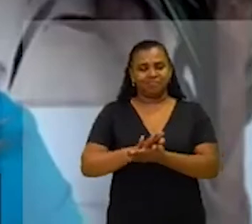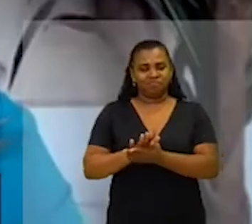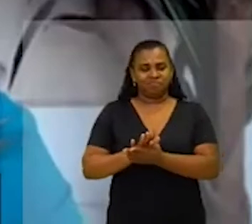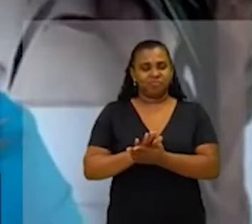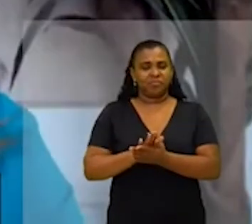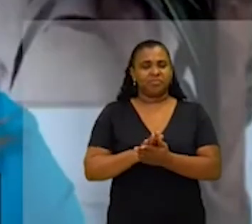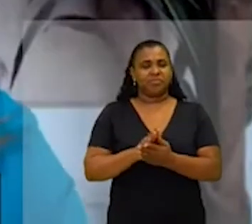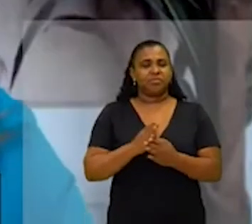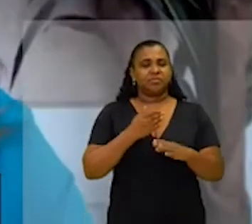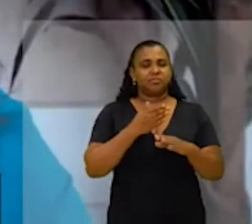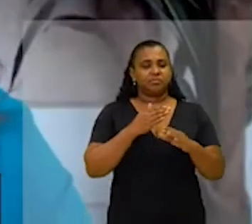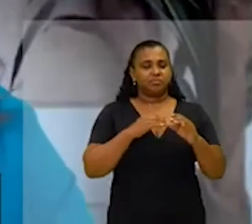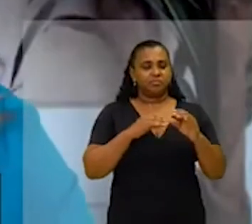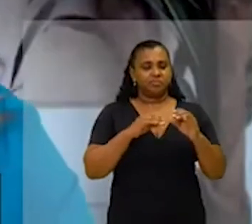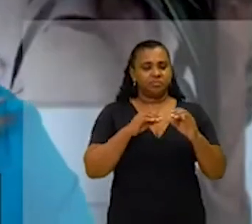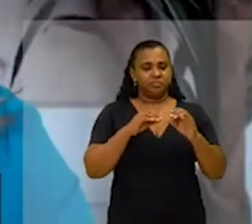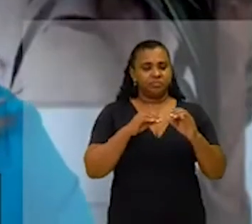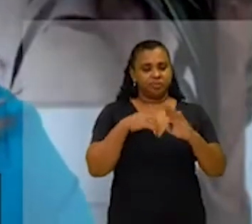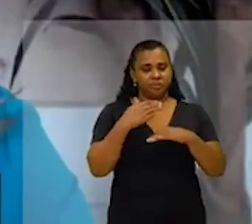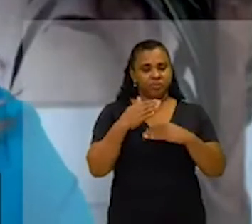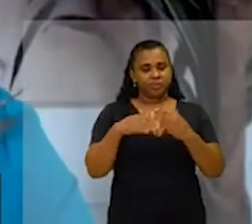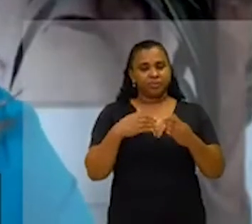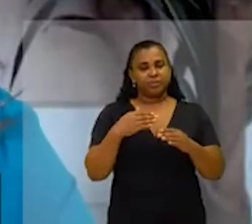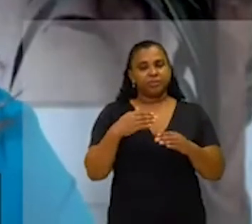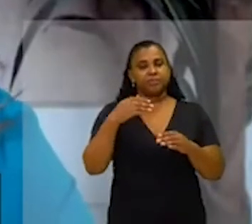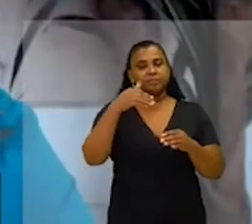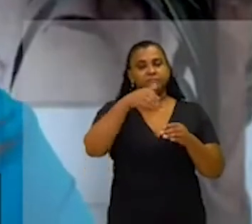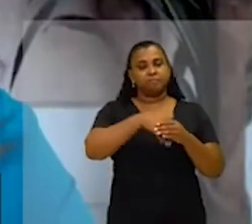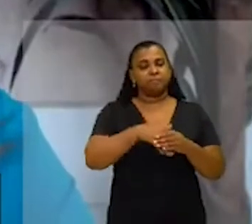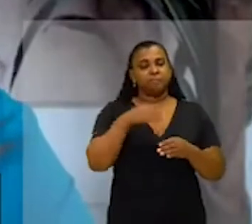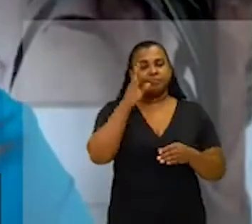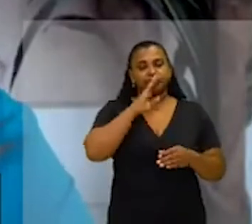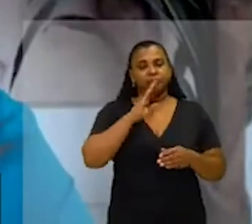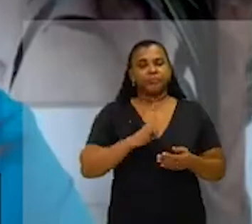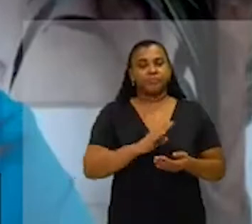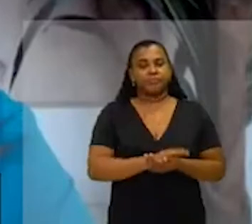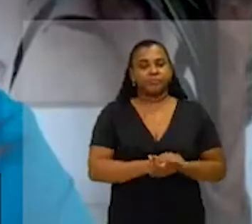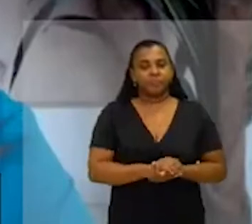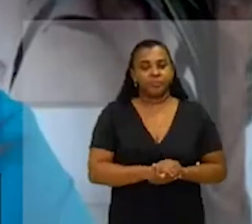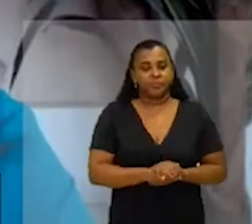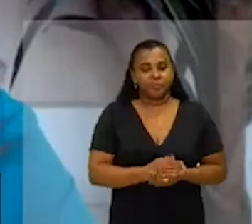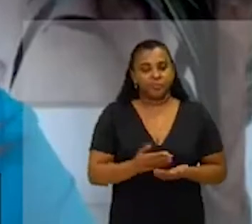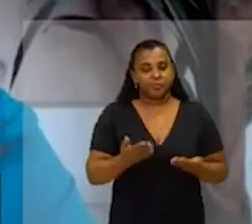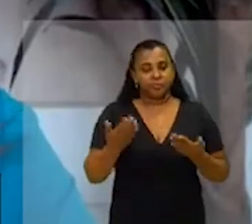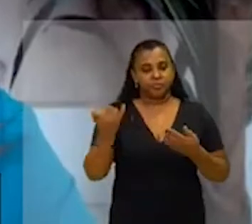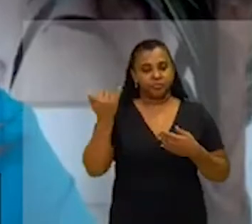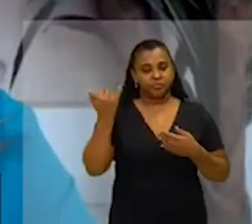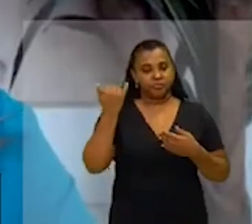brasileiro muito grata vamos ouvir agora a doutora Luísa César Portella por gentileza por gentileza